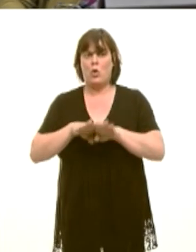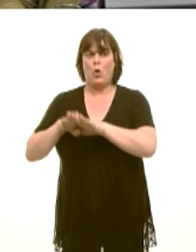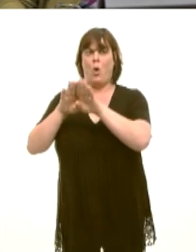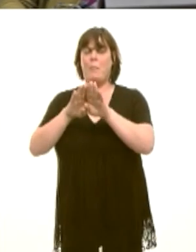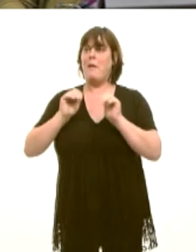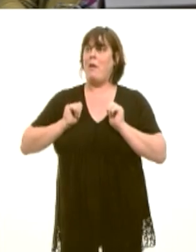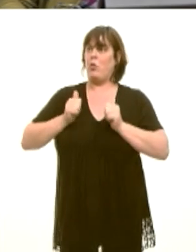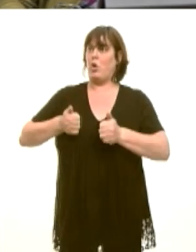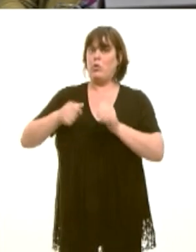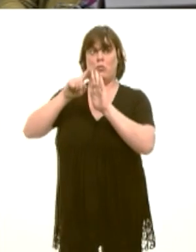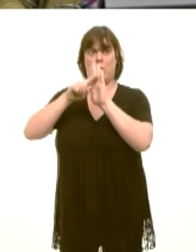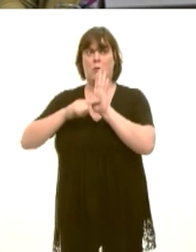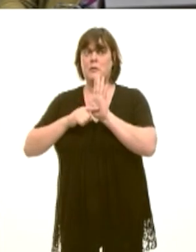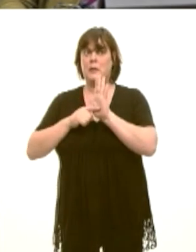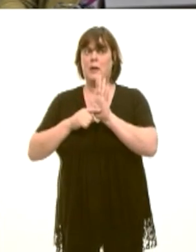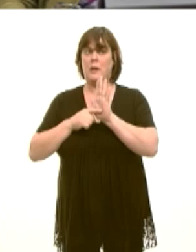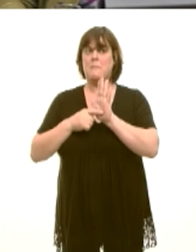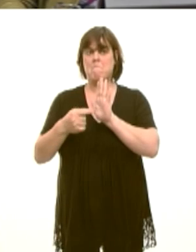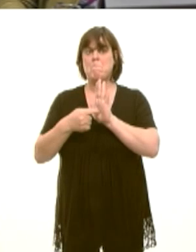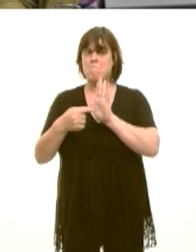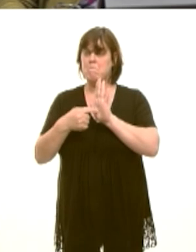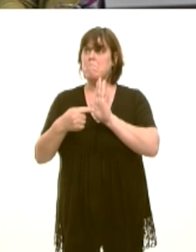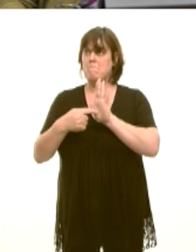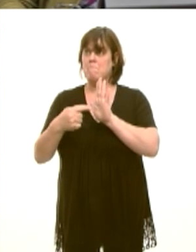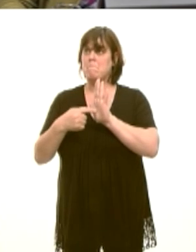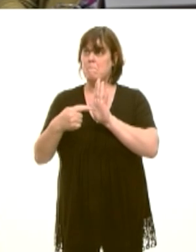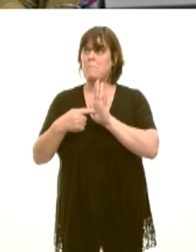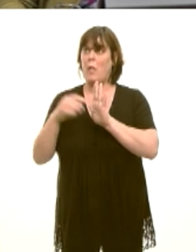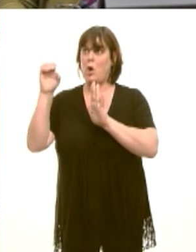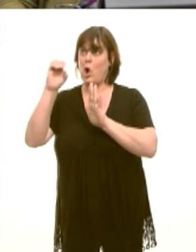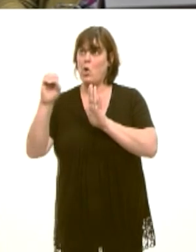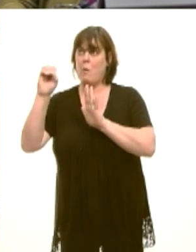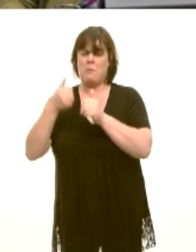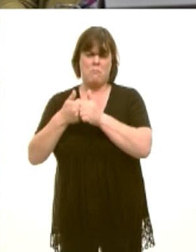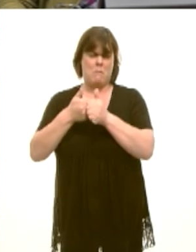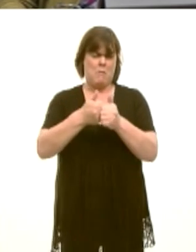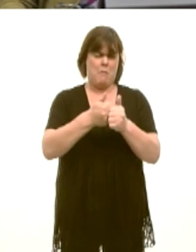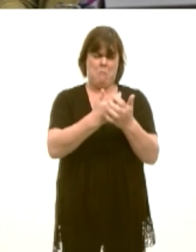cyffredin yn bolisi sydd wedi elwa ffermwyr dros ddegawdau. Byddai hynny i gyd yn cael